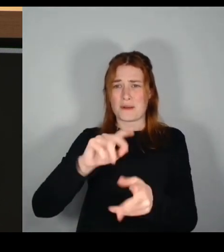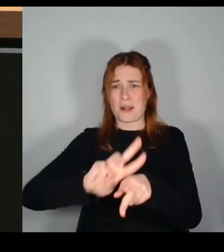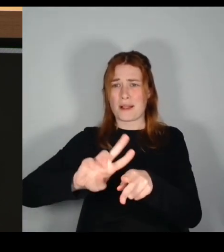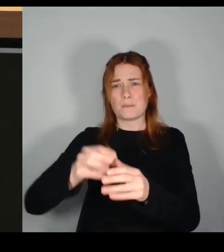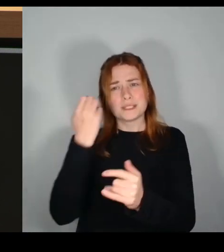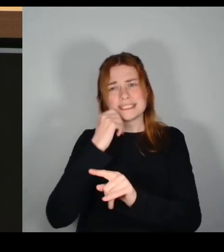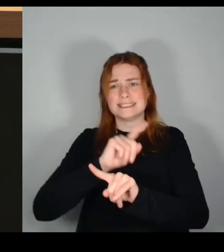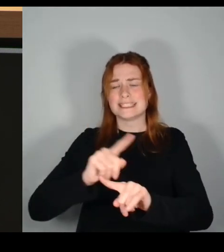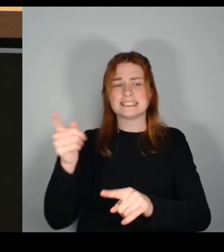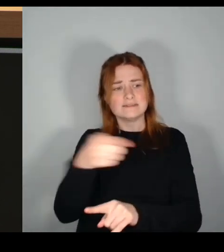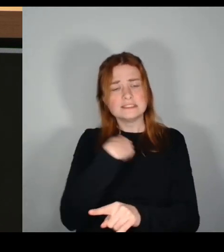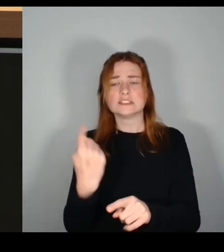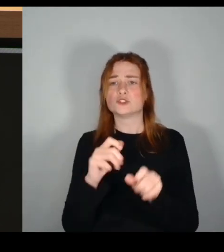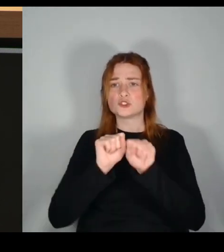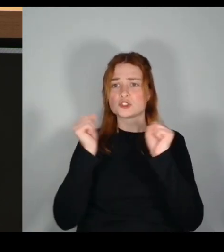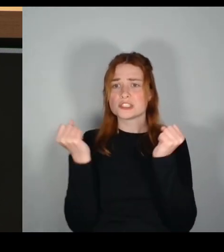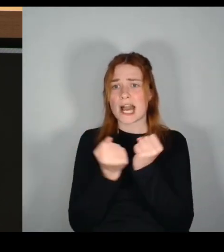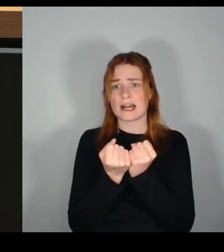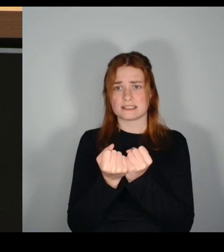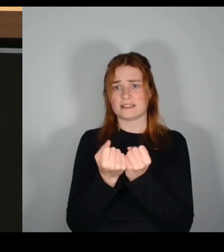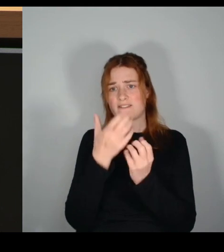im Sinne dieses queeren Hausprojekts mit internationaler Strahlkraft.